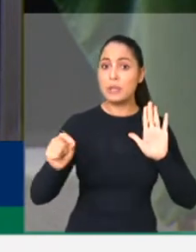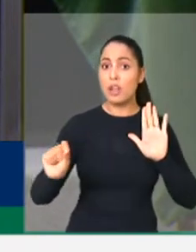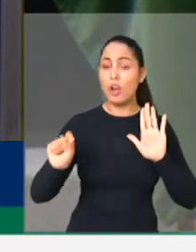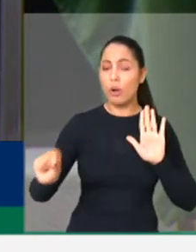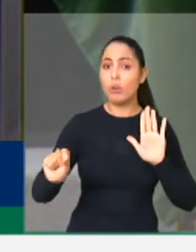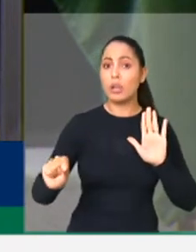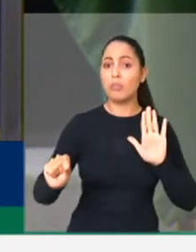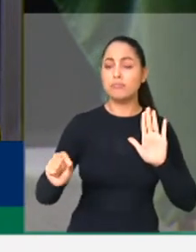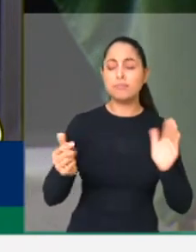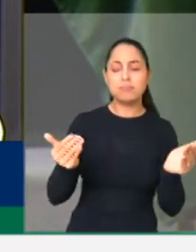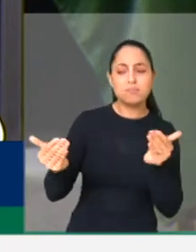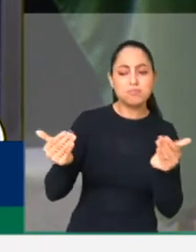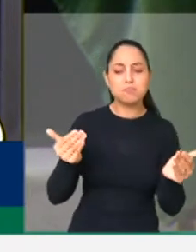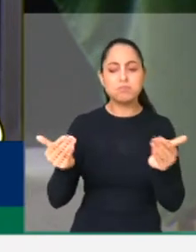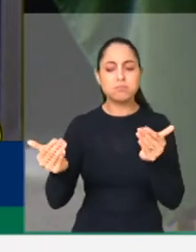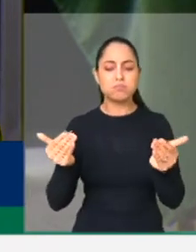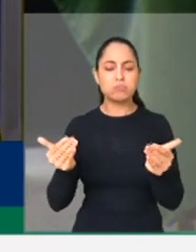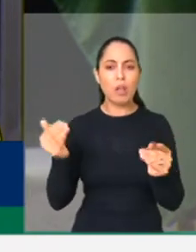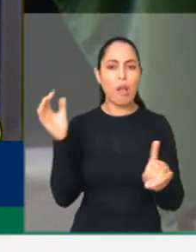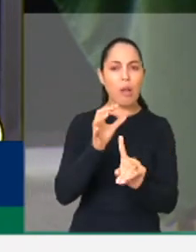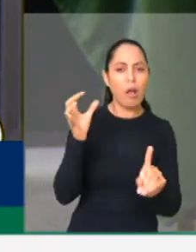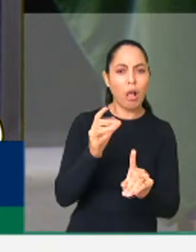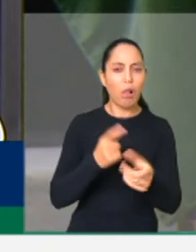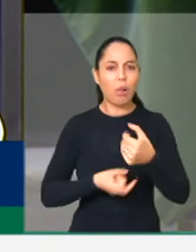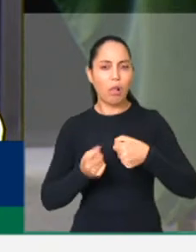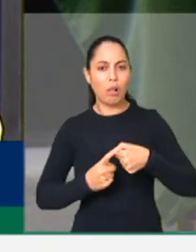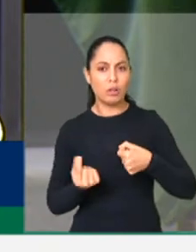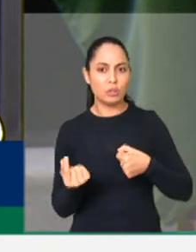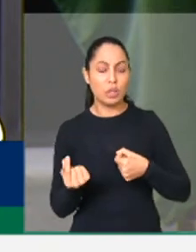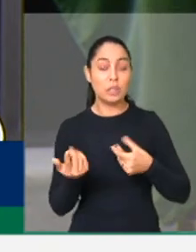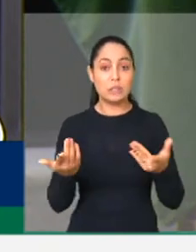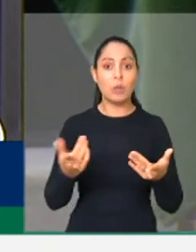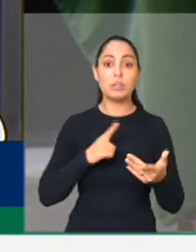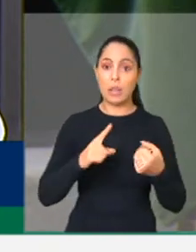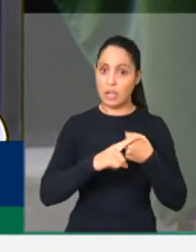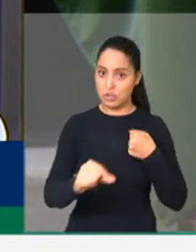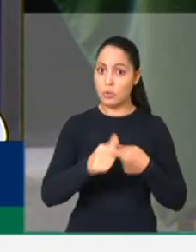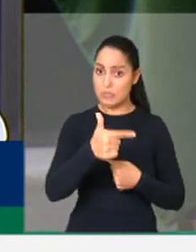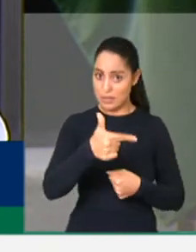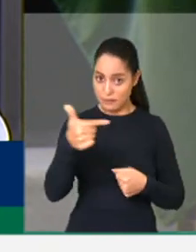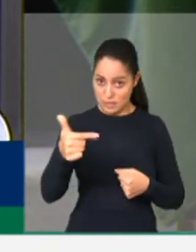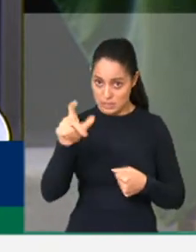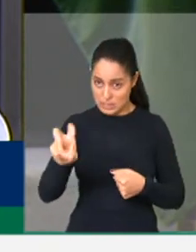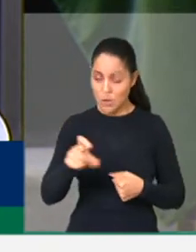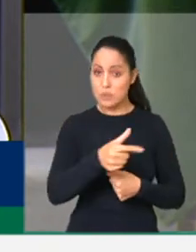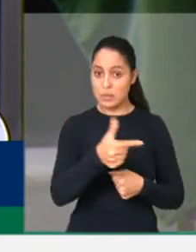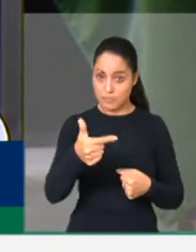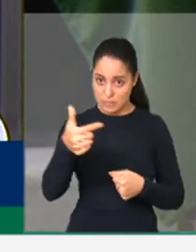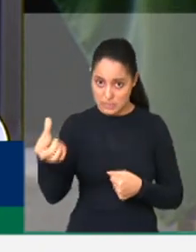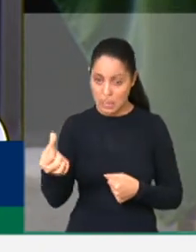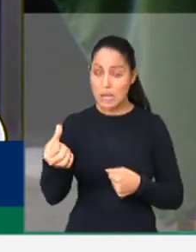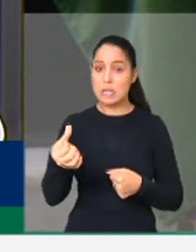INCOMPATÍVEL ORÇAMENTÁRIA E FINANCEIRAMENTE. AS DE N °. 6 E 26 PROGRAMA DE REGULARIZAÇÃO DE DÍVIDAS RURAIS NÃO BANCÁRIAS PARA